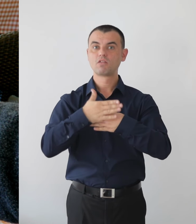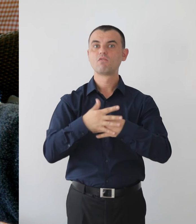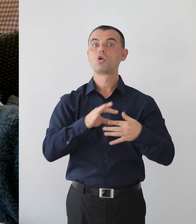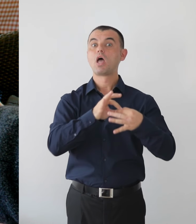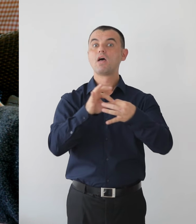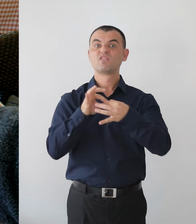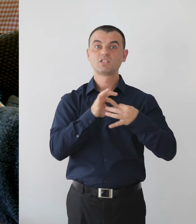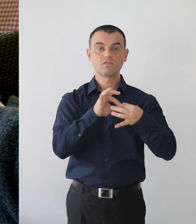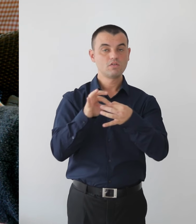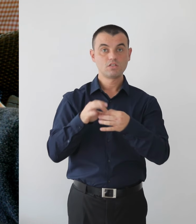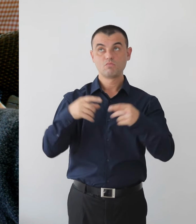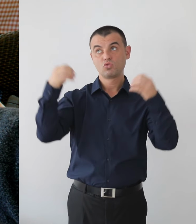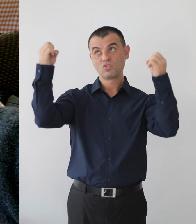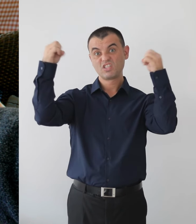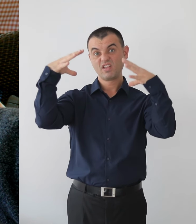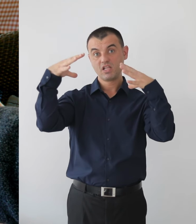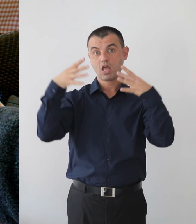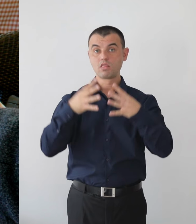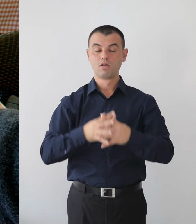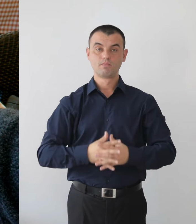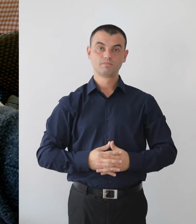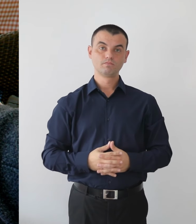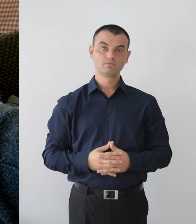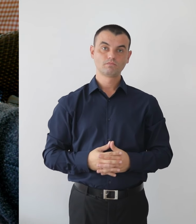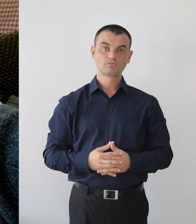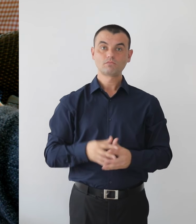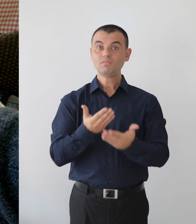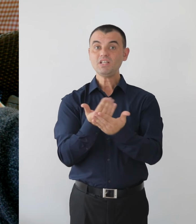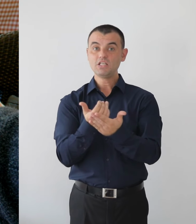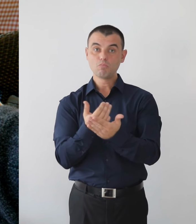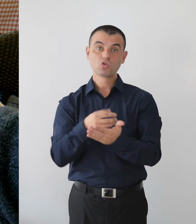и скорост на затвора, която ви дава правилна яркост на кадъра, според измерването на камерата.